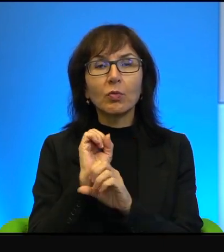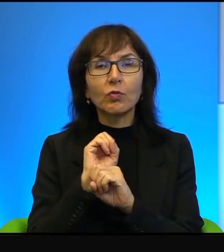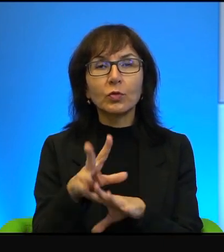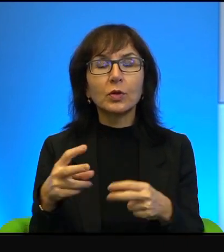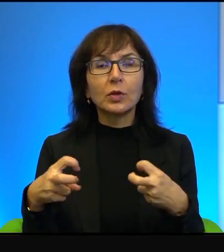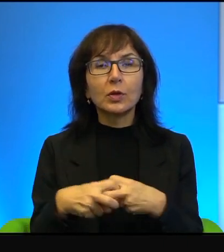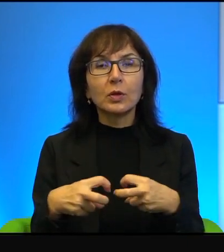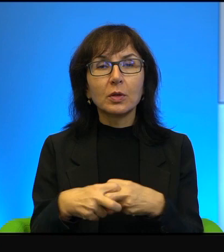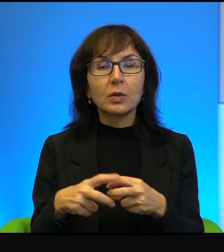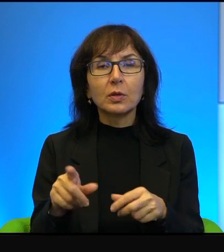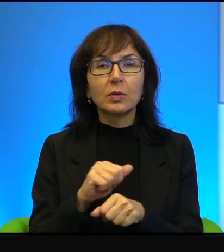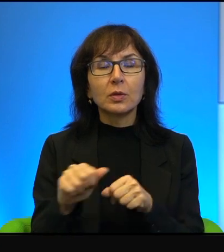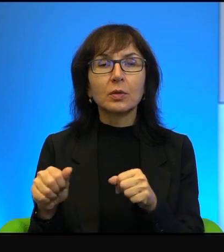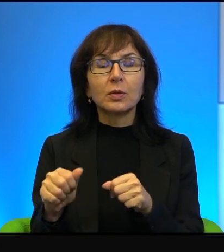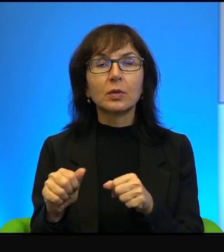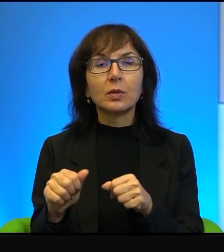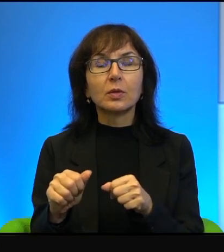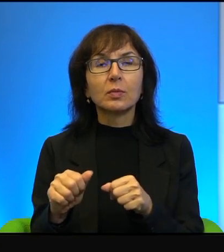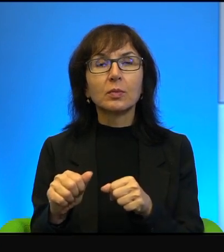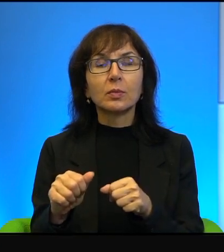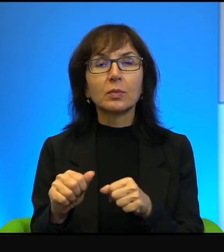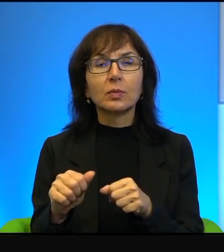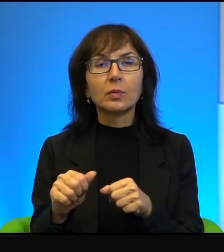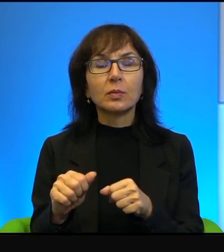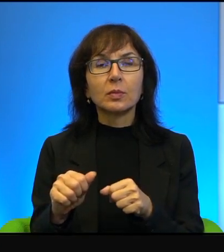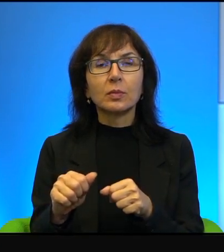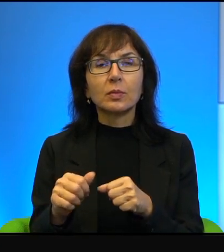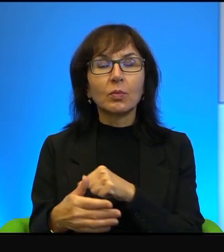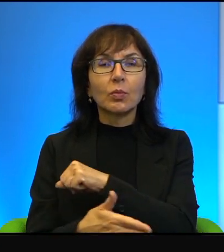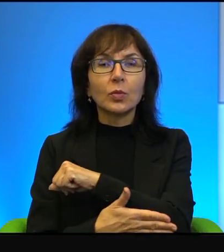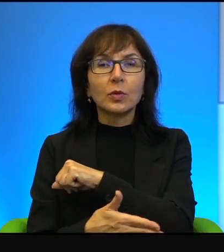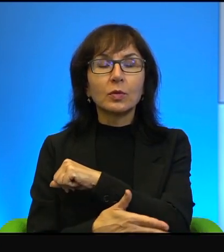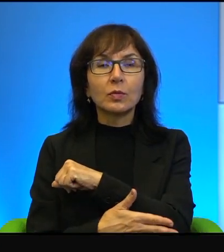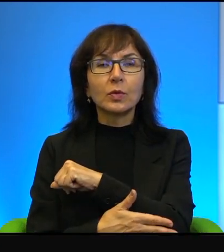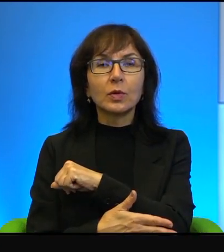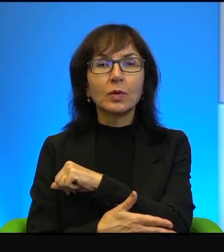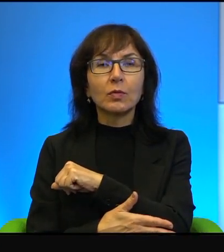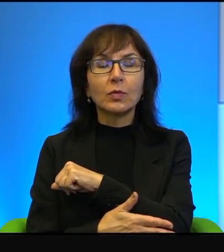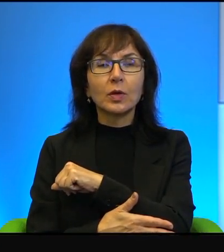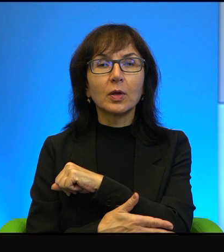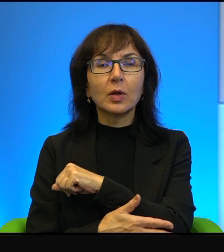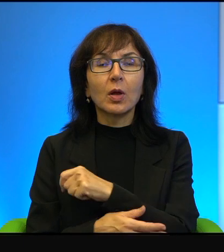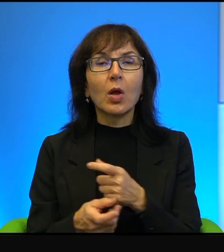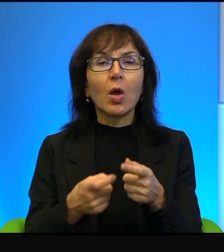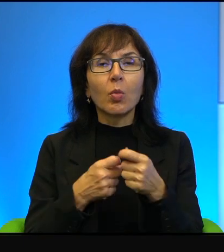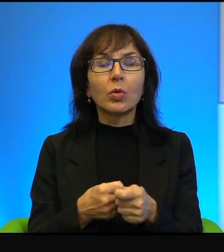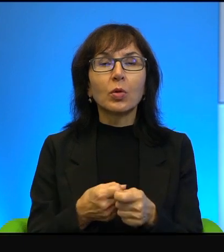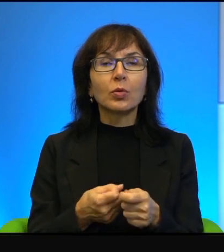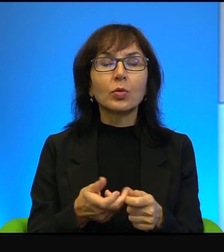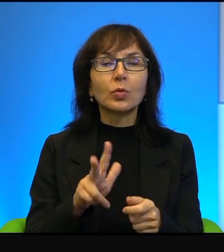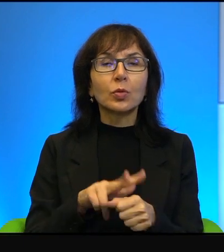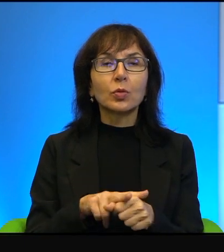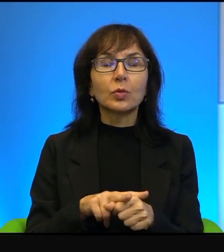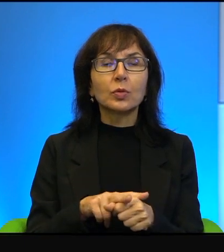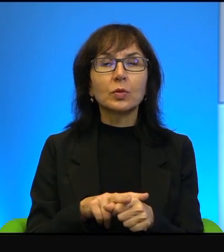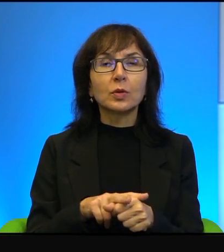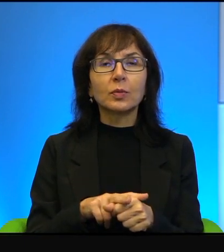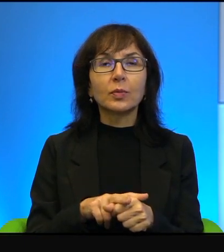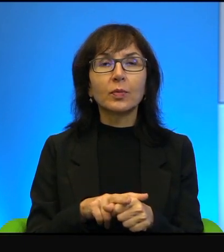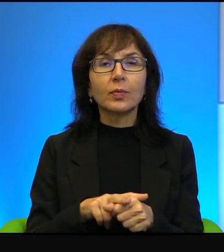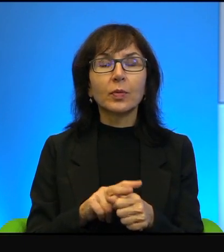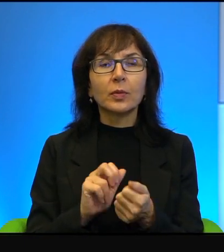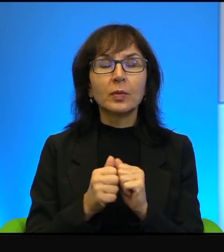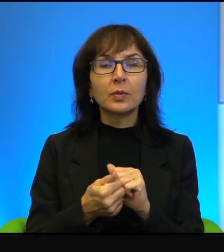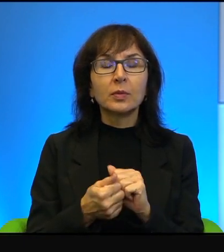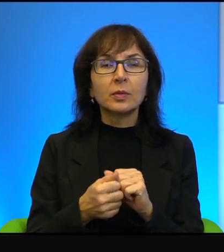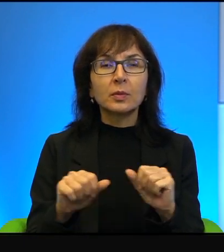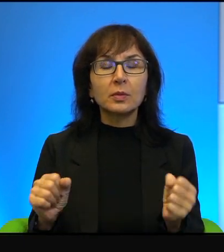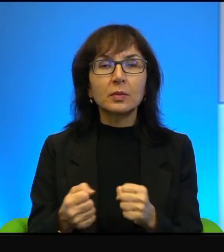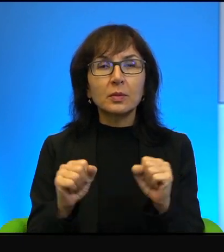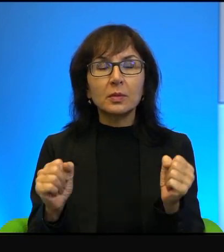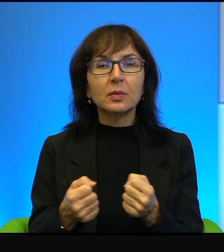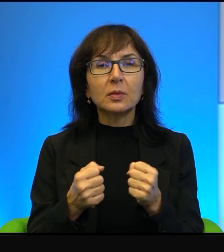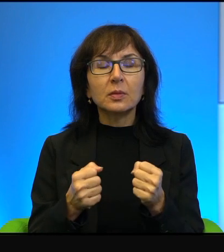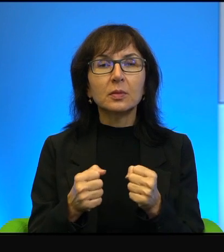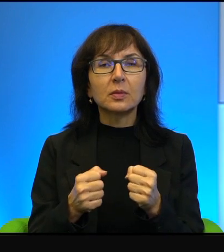to jest taka podstawowa broń tych, którzy są zaangażowani w to,